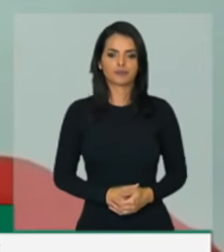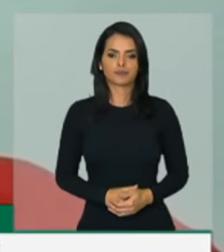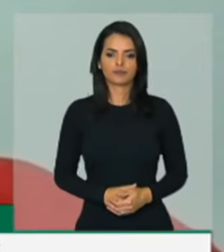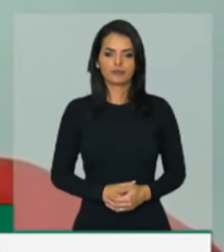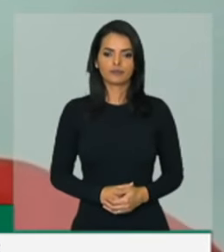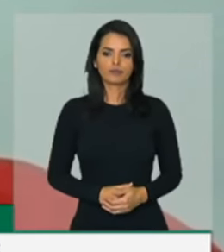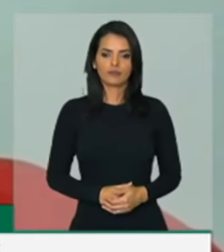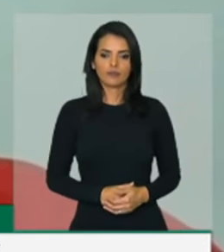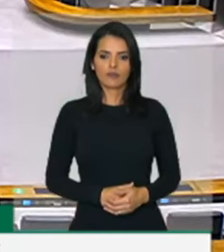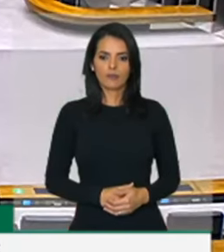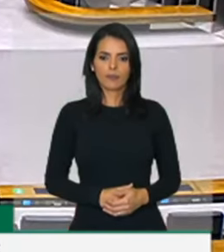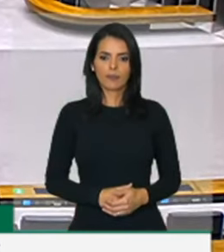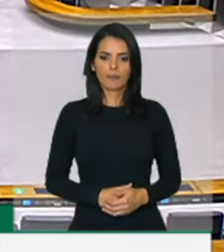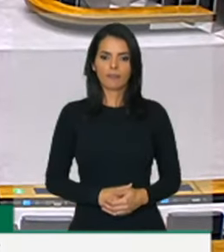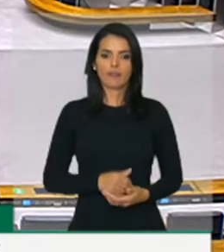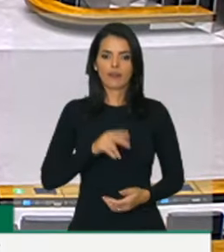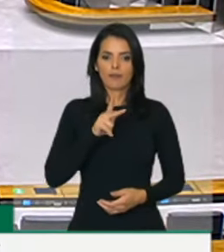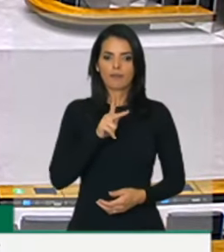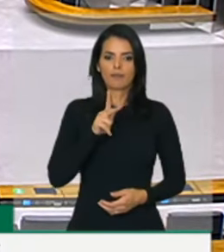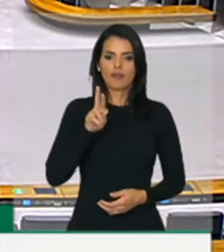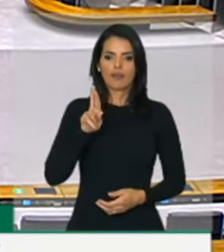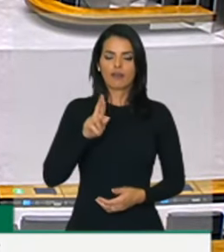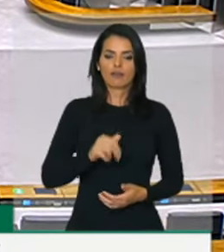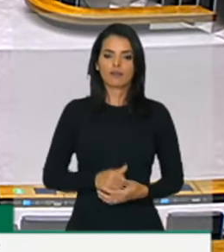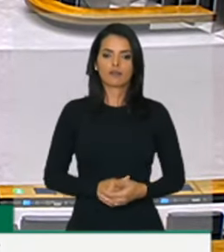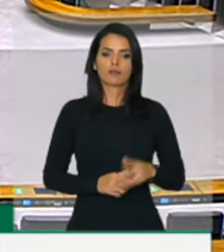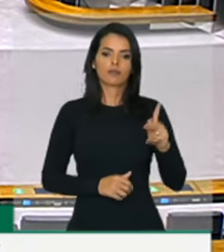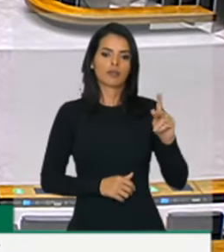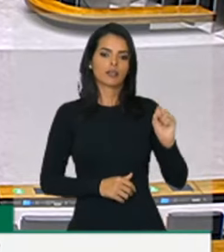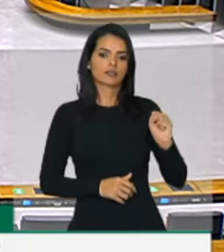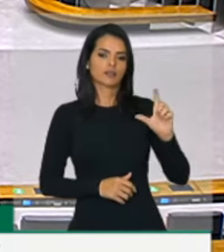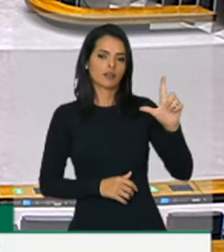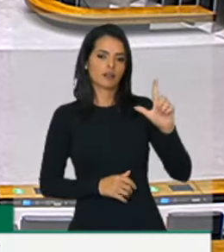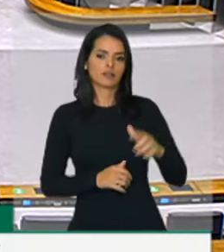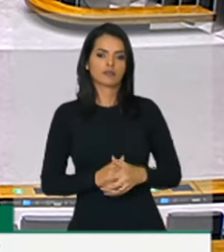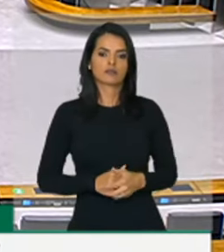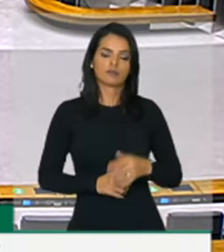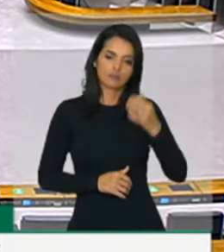[PRESIDENTE]: COMO ORIENTA O PL? [DEPUTADA]: PSL, PRESIDENTE.